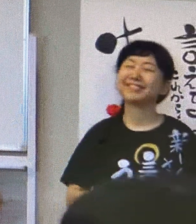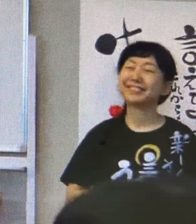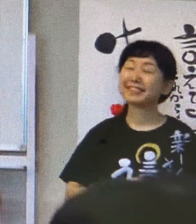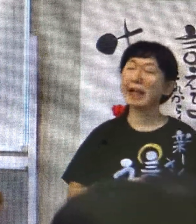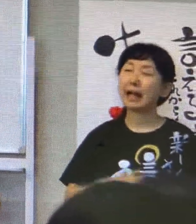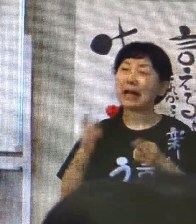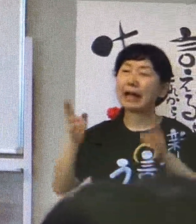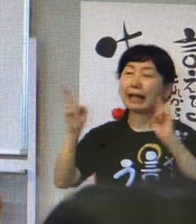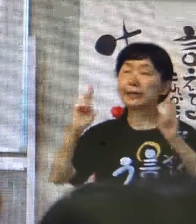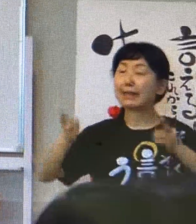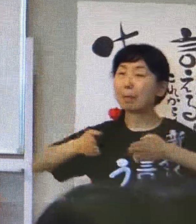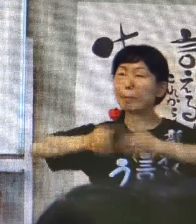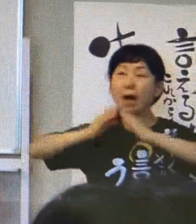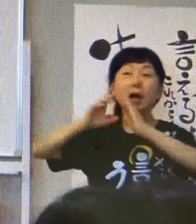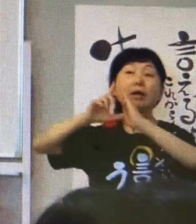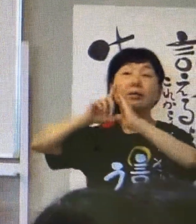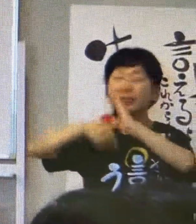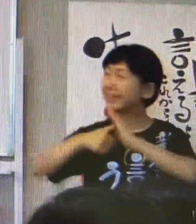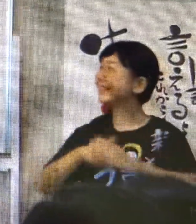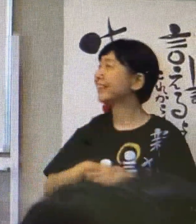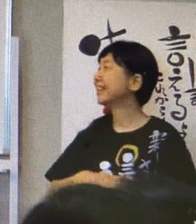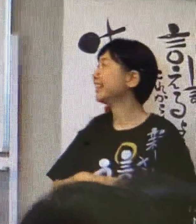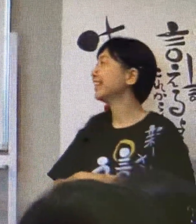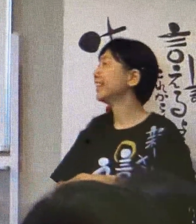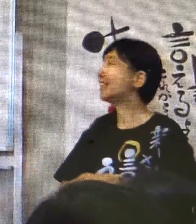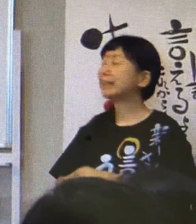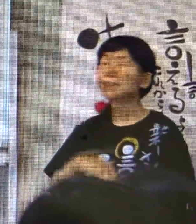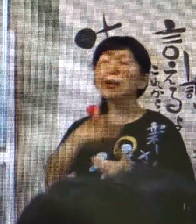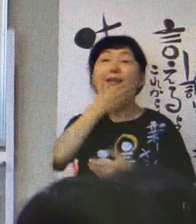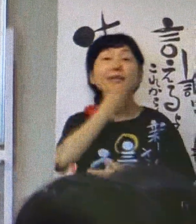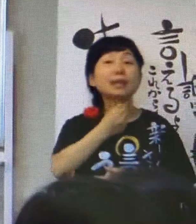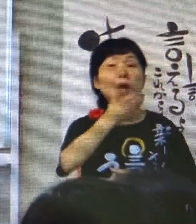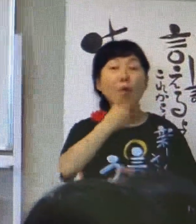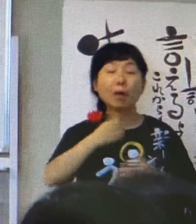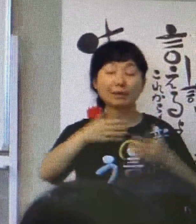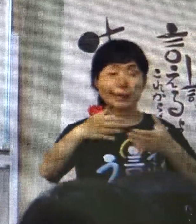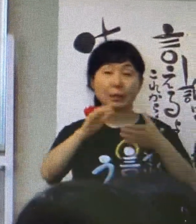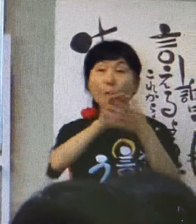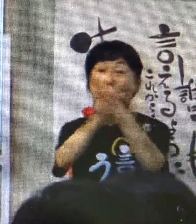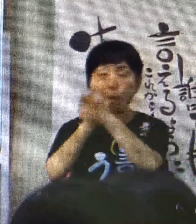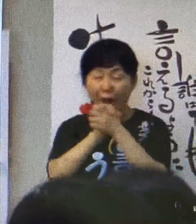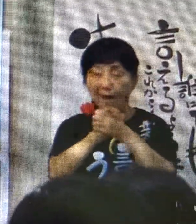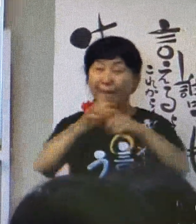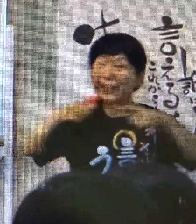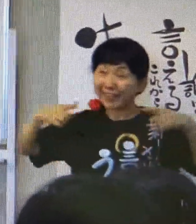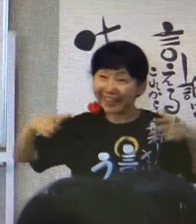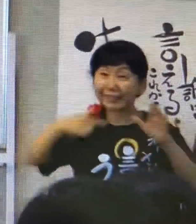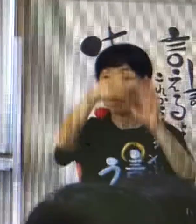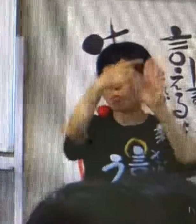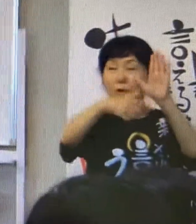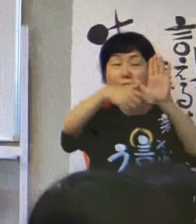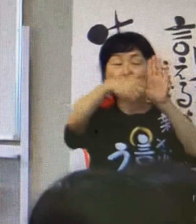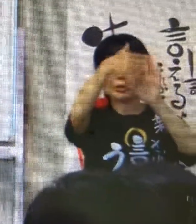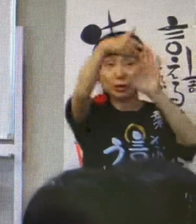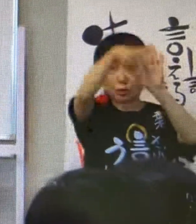会社を設立した時に 「幸せの輪をひろげよう」というのが スローガンでした それを見て私は育ちまして